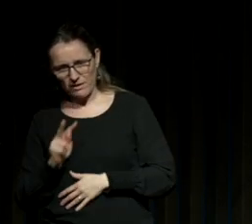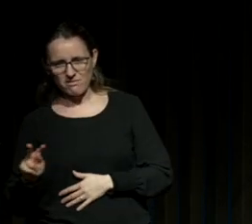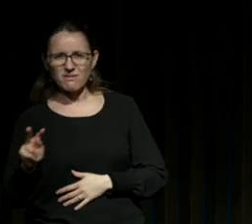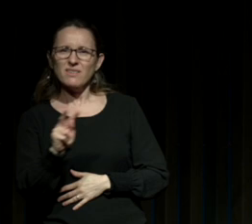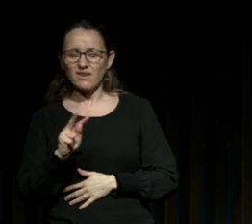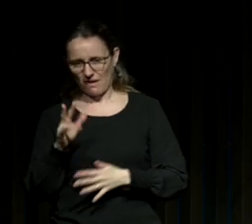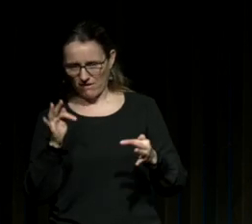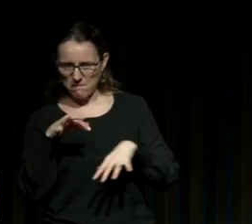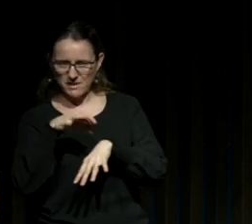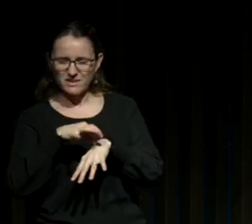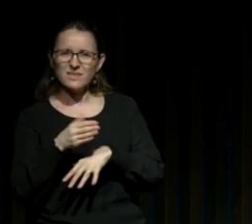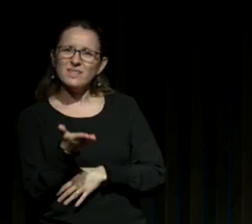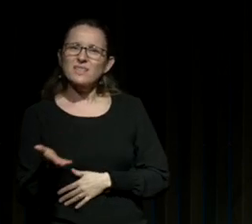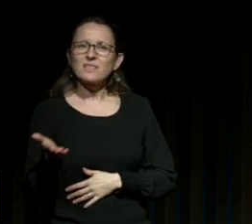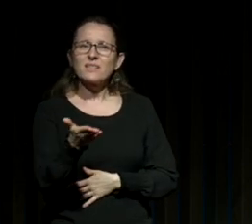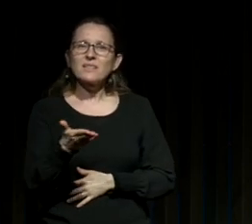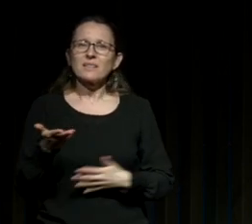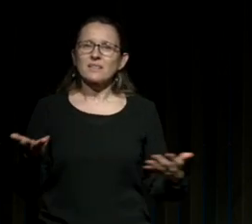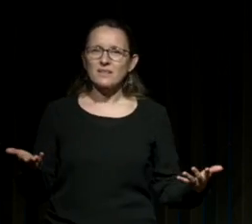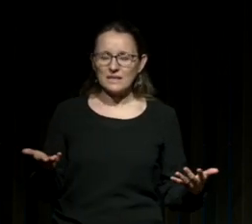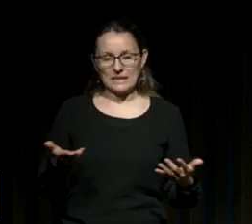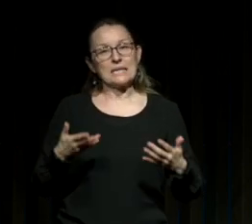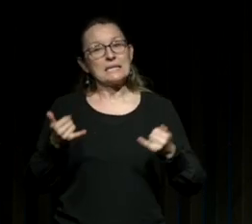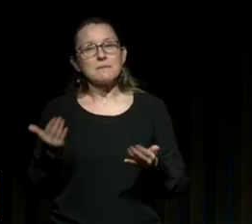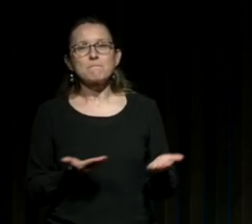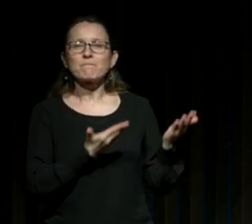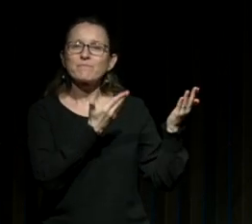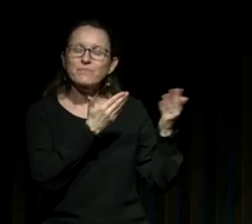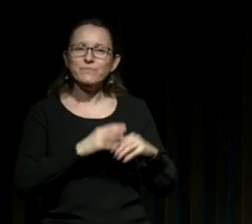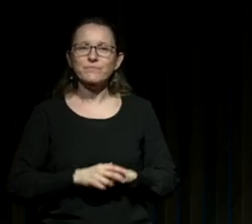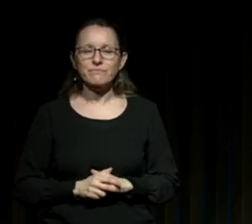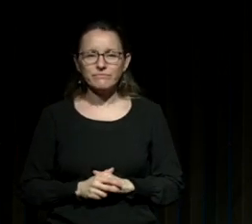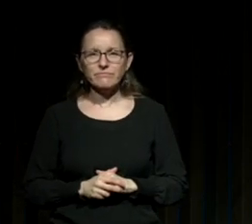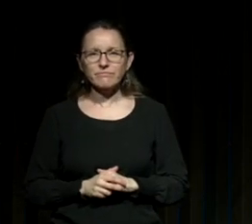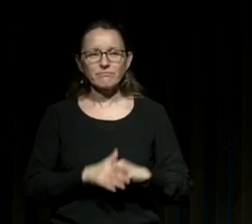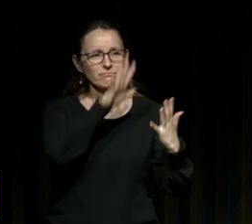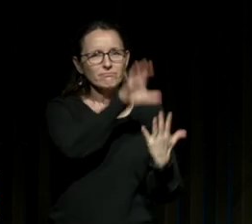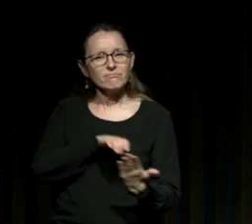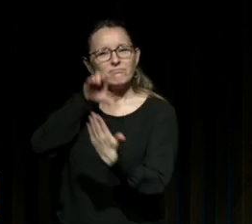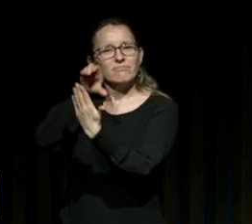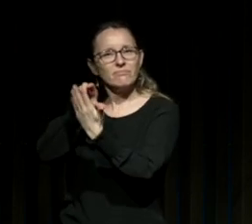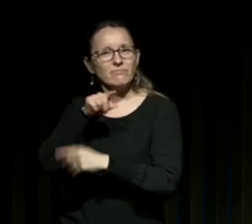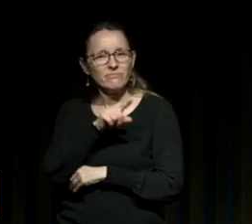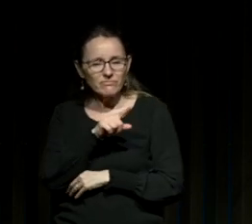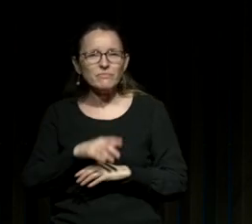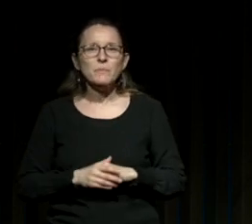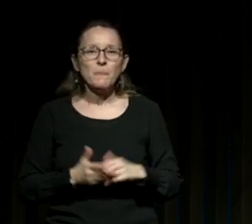cette maladie ici c'est une capture d'écran de la version électronique de l'hebdomadaire l'express